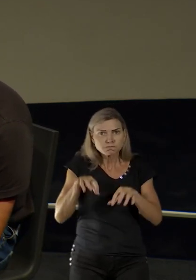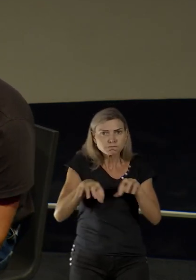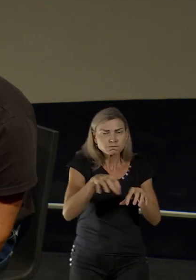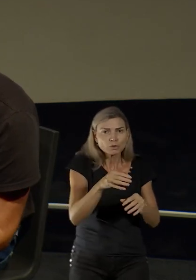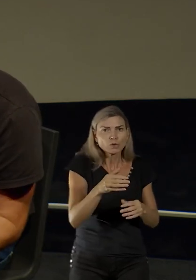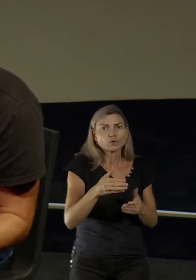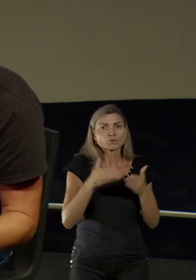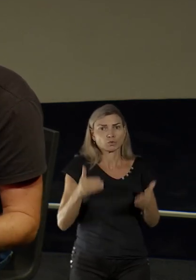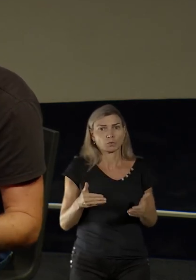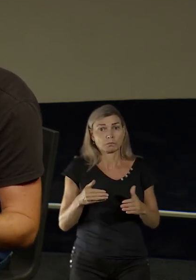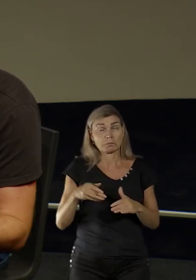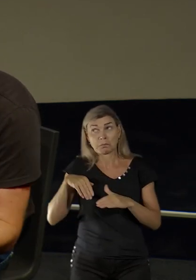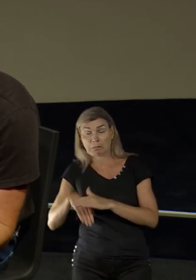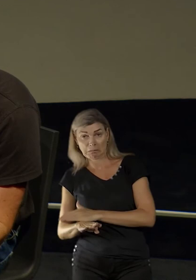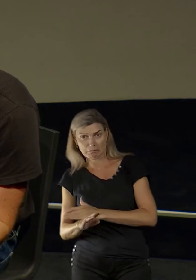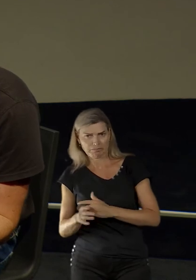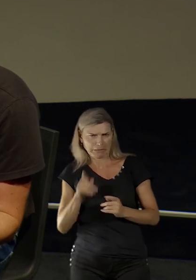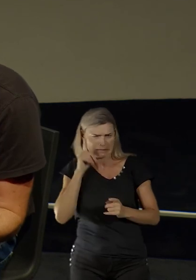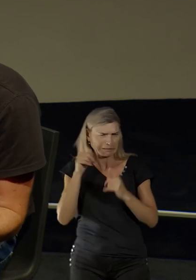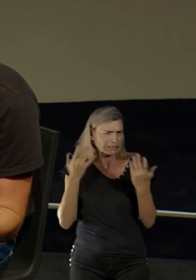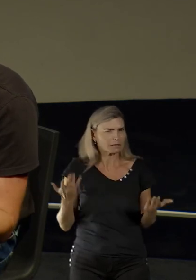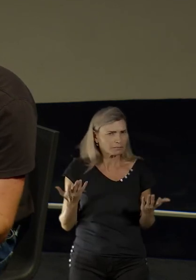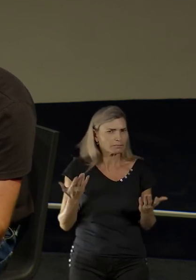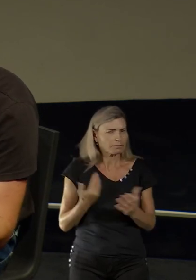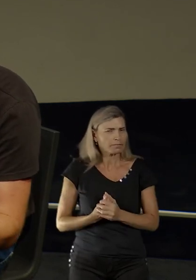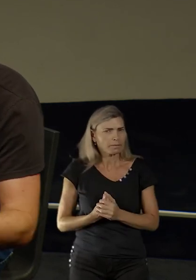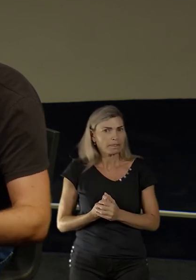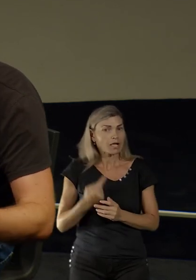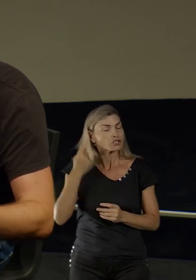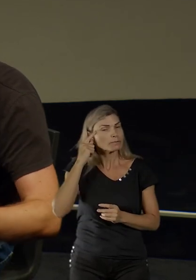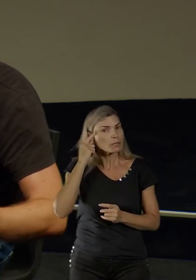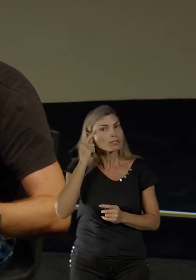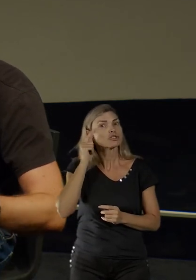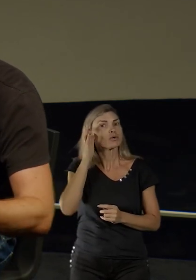Ale právě si myslím, chystejme se na to, chystejme se na to v klidu.